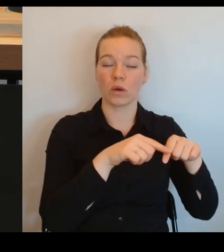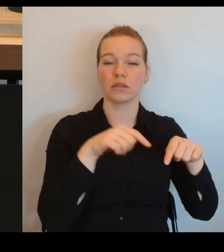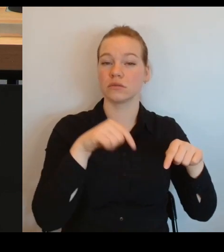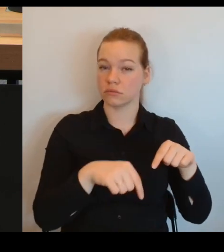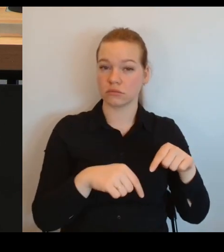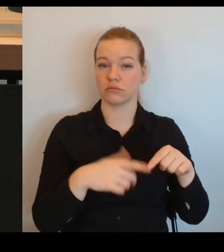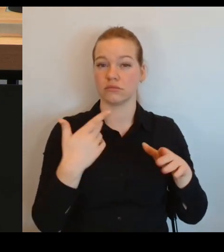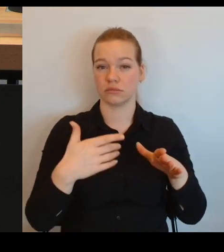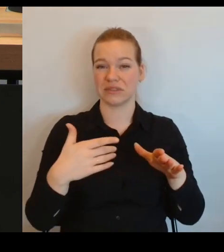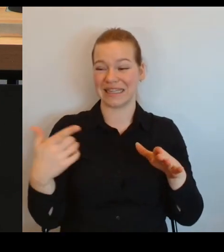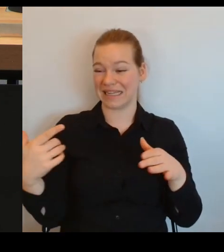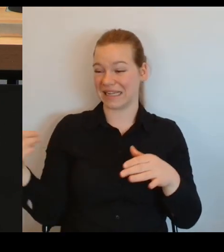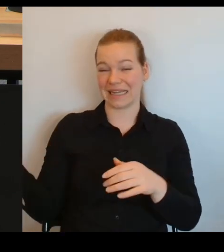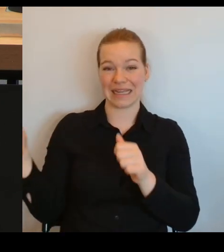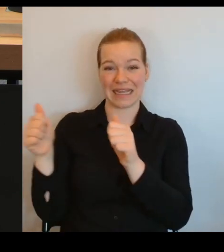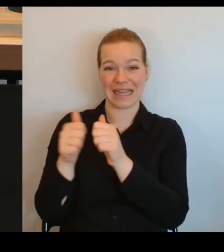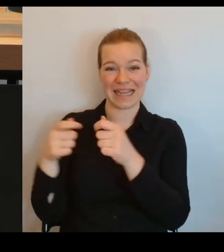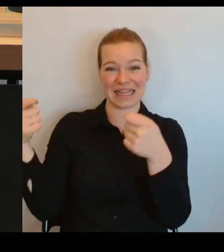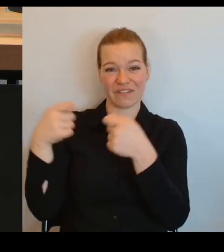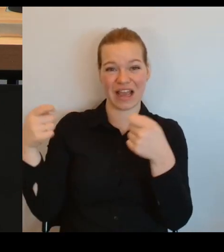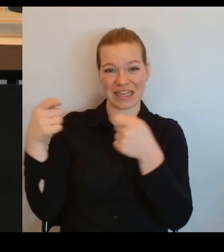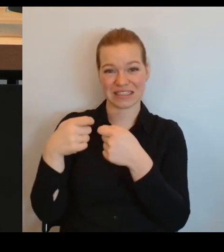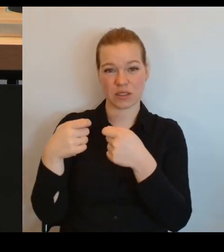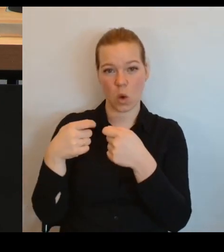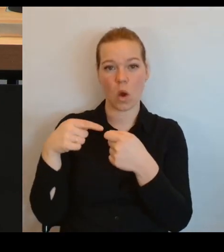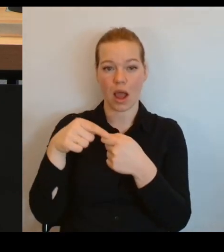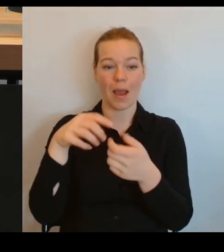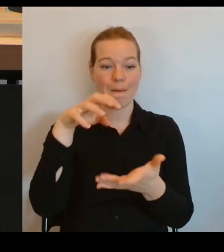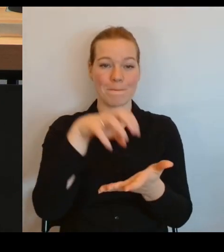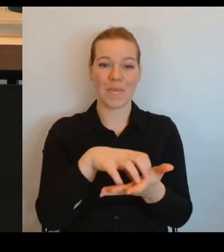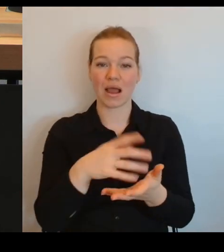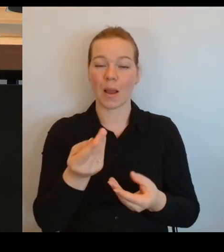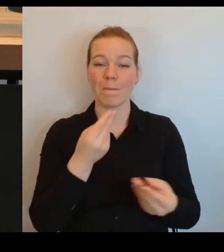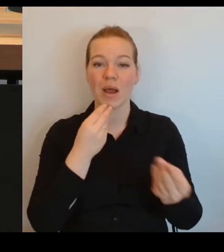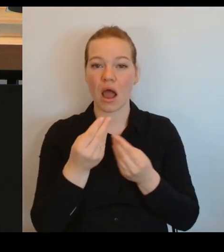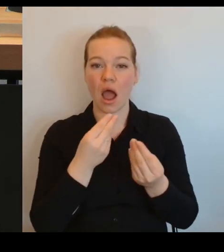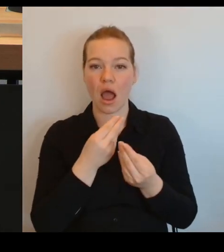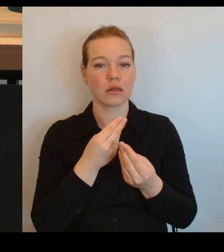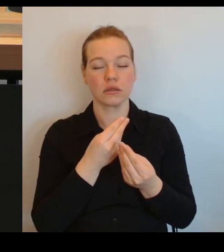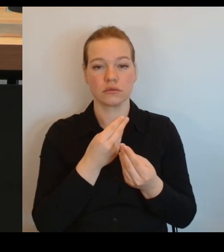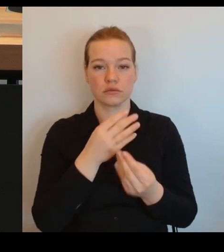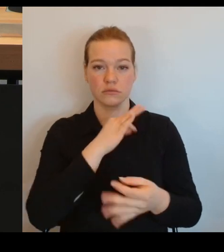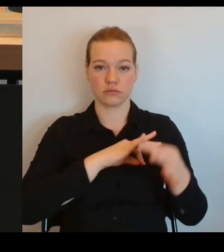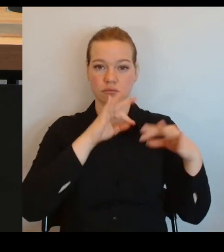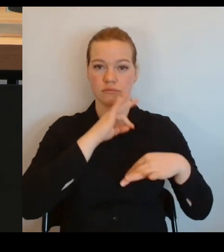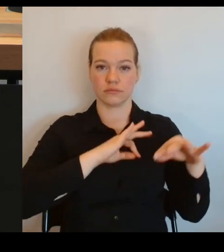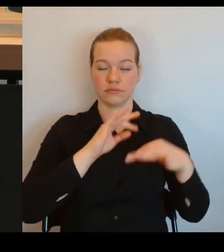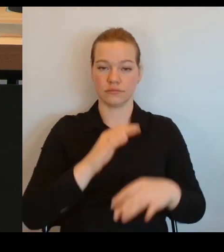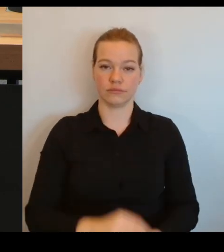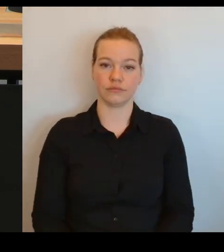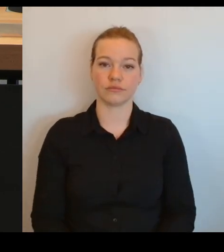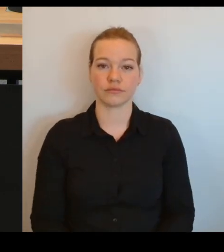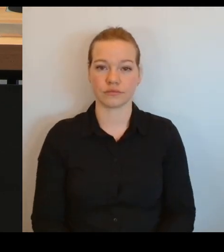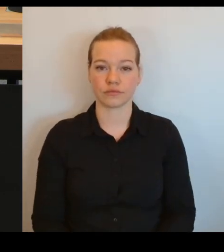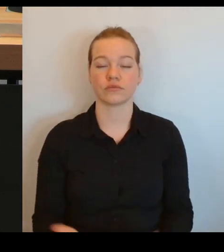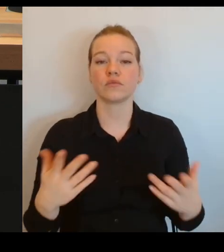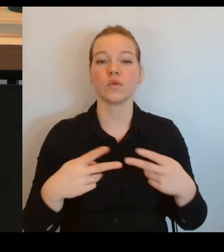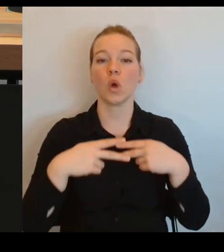während alle finanziellen Risiken bei der öffentlichen Hand verblieben und damit bei den Steuerzahlerinnen. Auch Berlin hat damals seine Lektion eigentlich